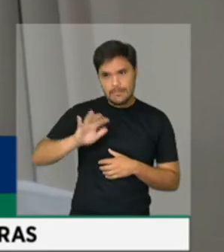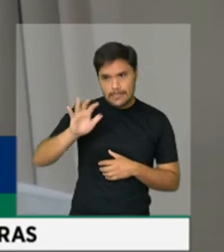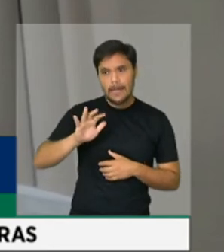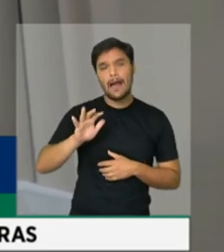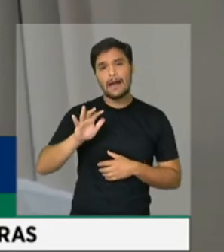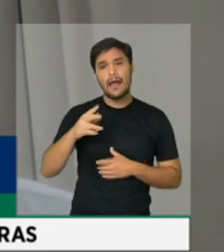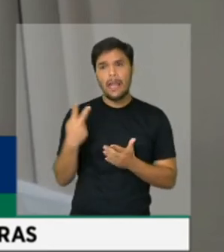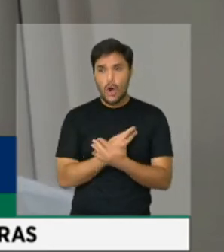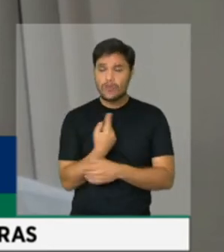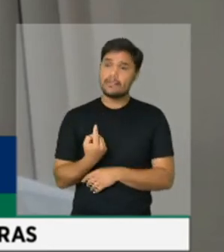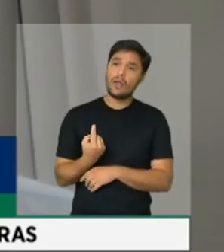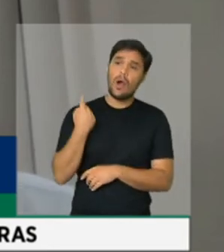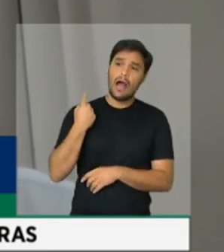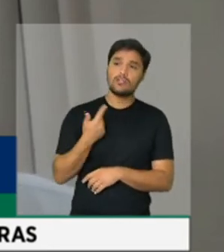ESTUDOS TÉCNICOS QUE EMBASEM ESSE DEBATE, COM A ANEEL TENDO